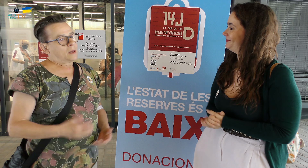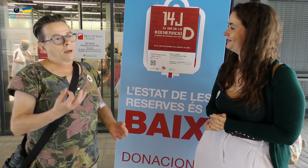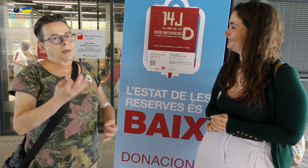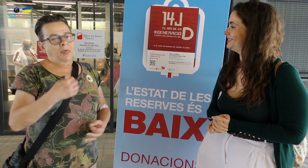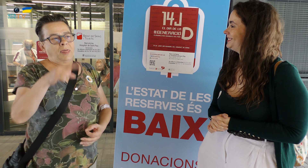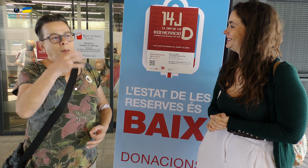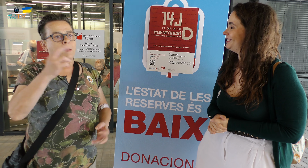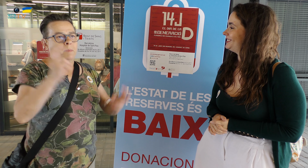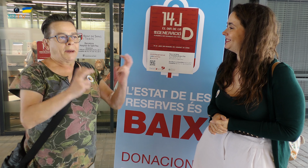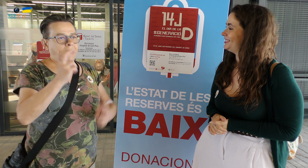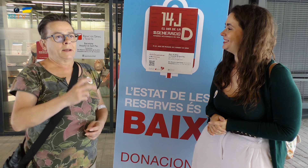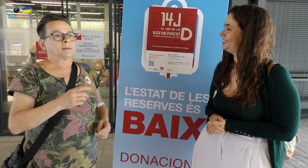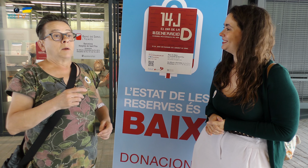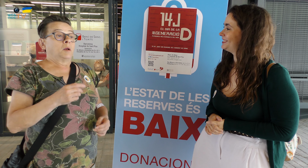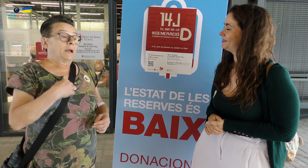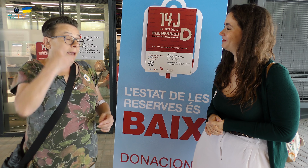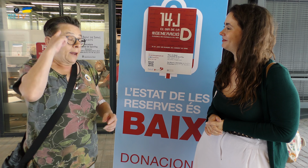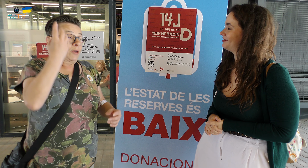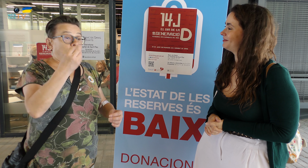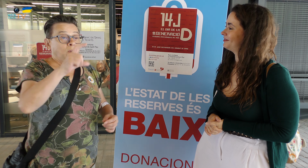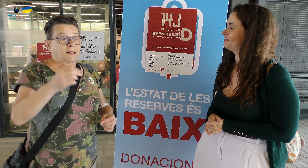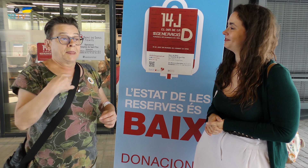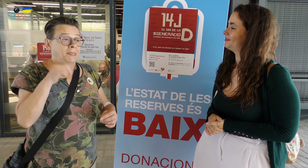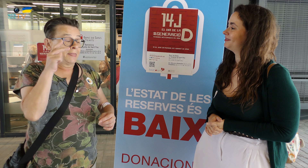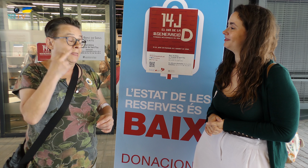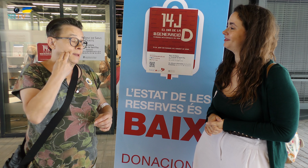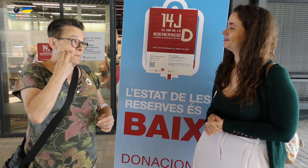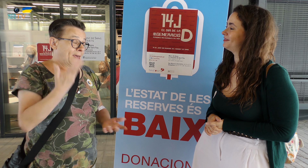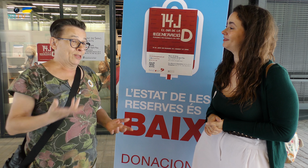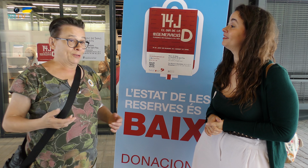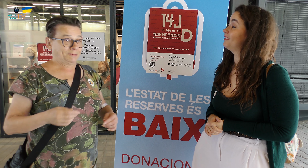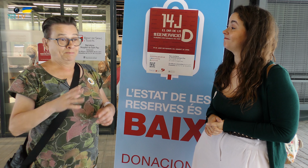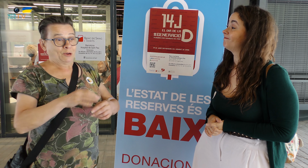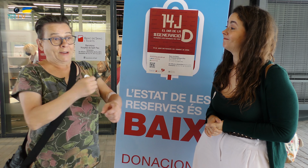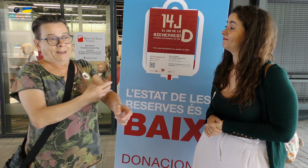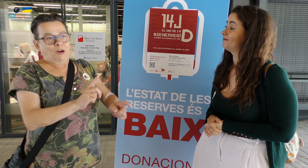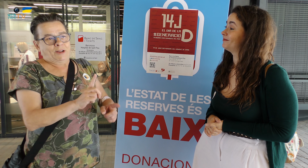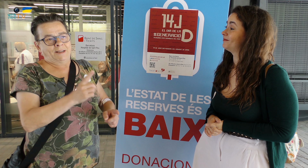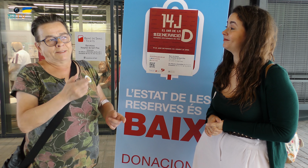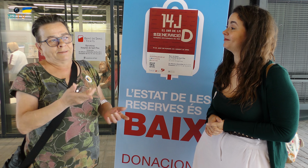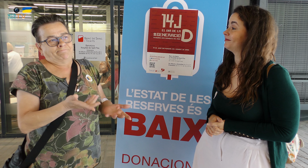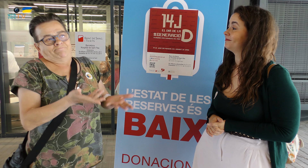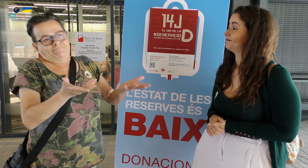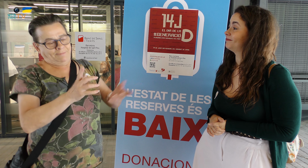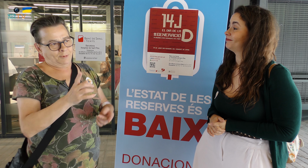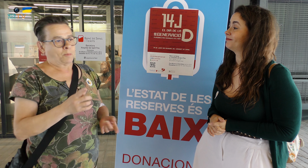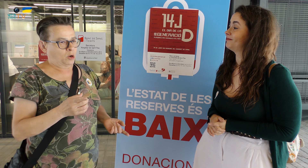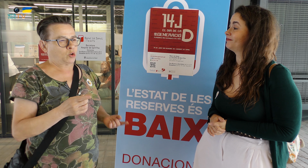Doncs s’ha de venir. Potser tenen por perquè donar sang no és el més agradable,